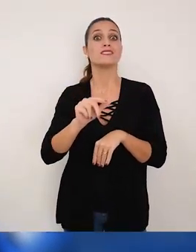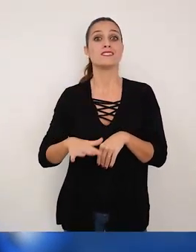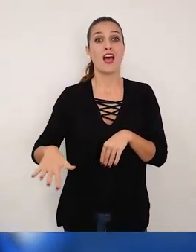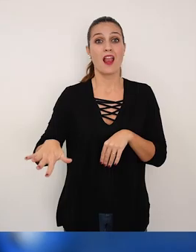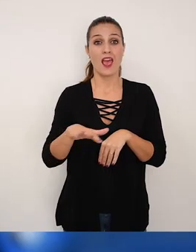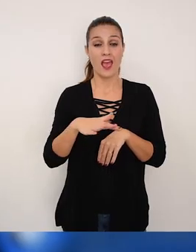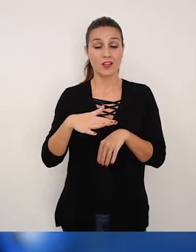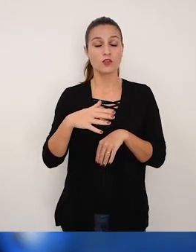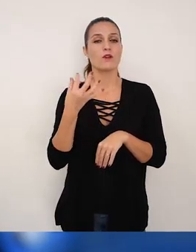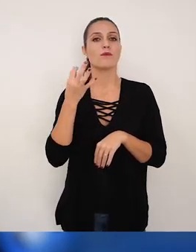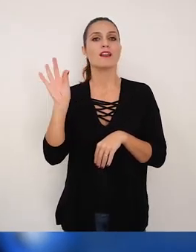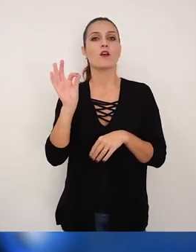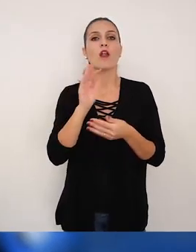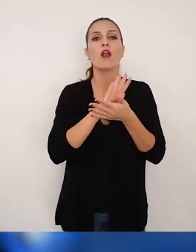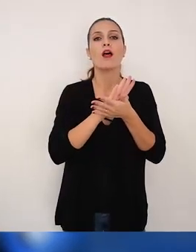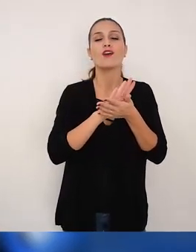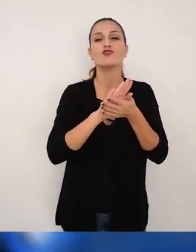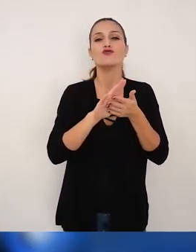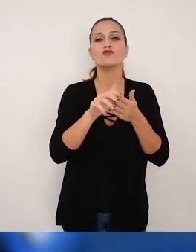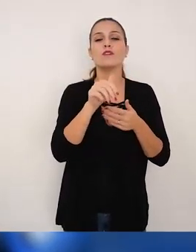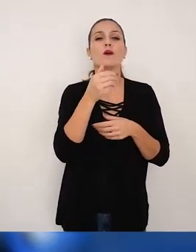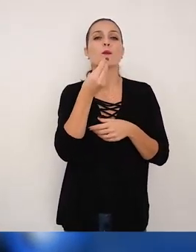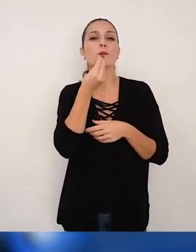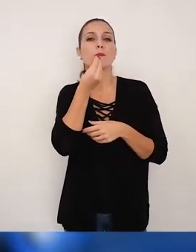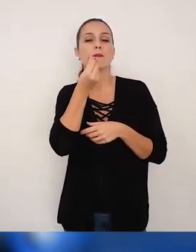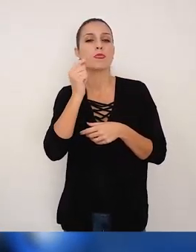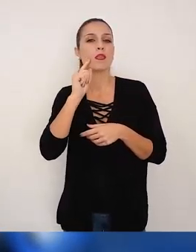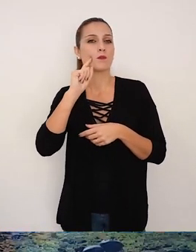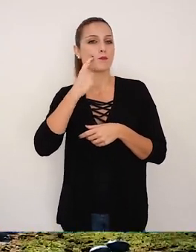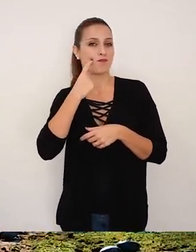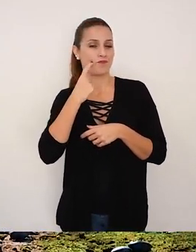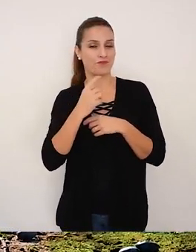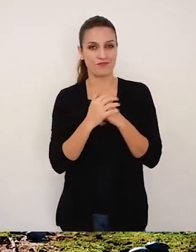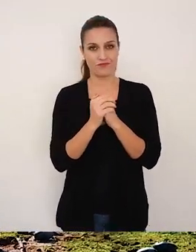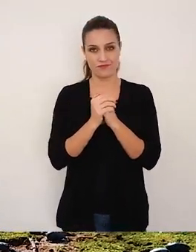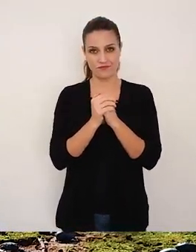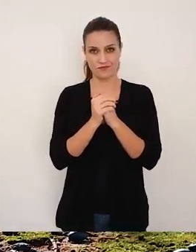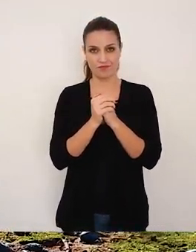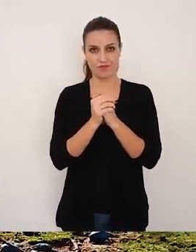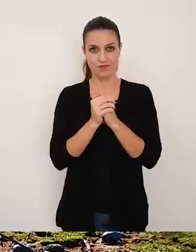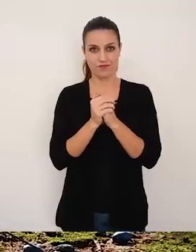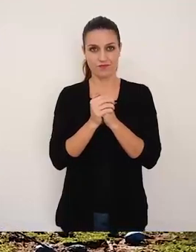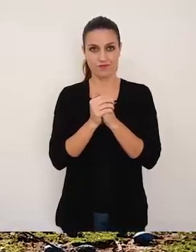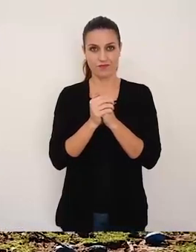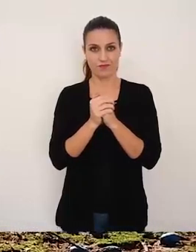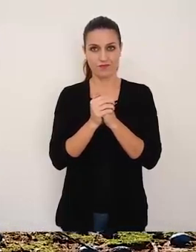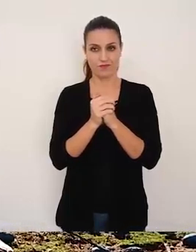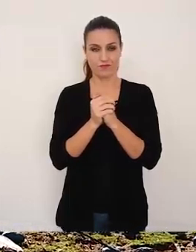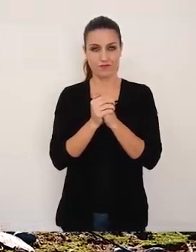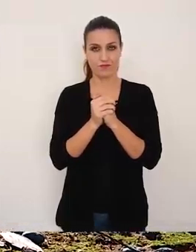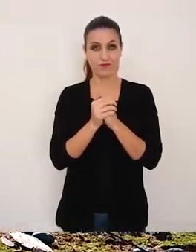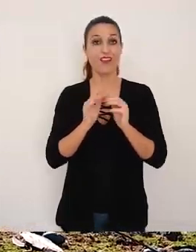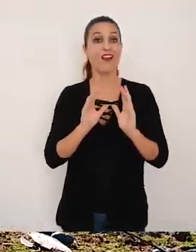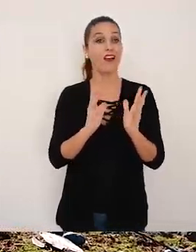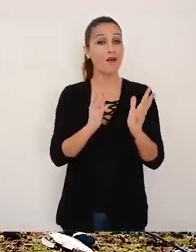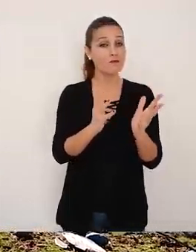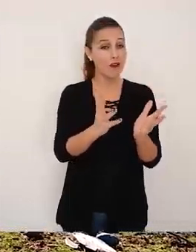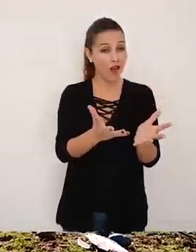per la sua genuinità e squisitezza. L’abbondanza della campagna e dei suoi frutti